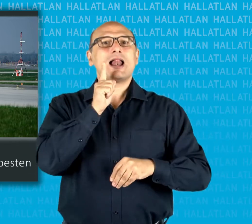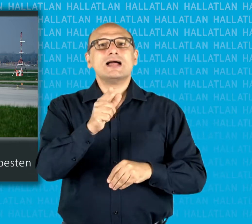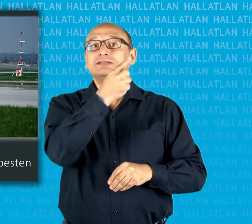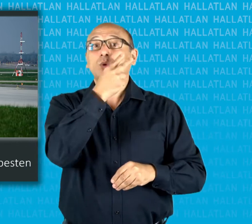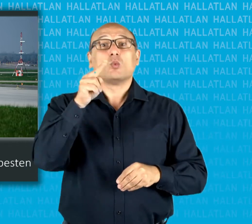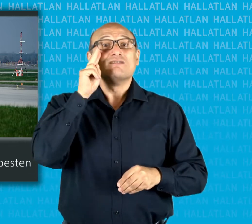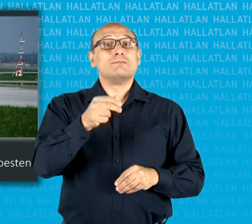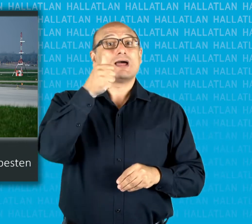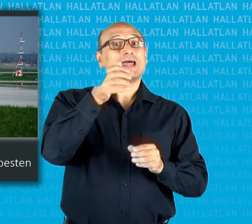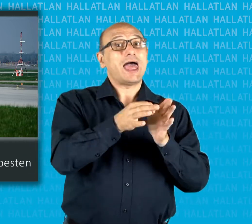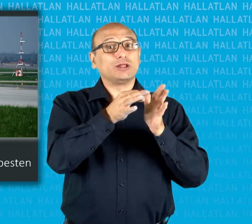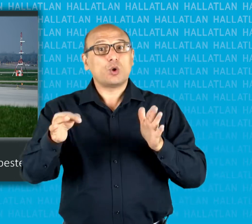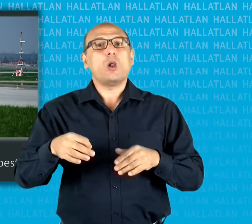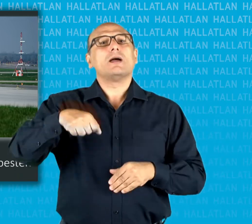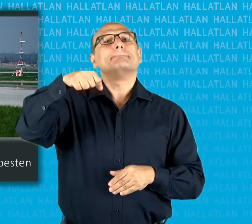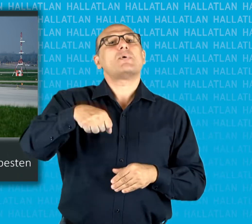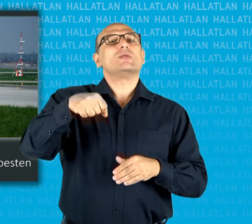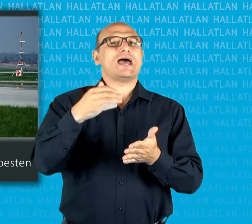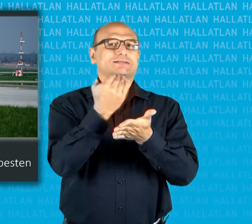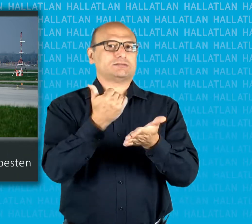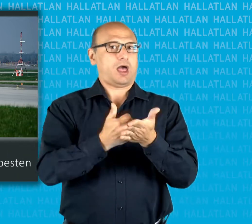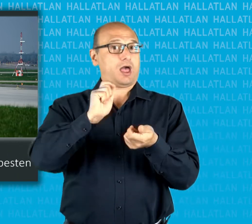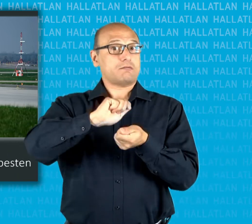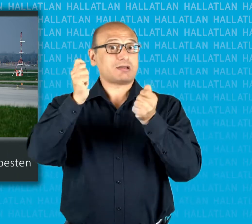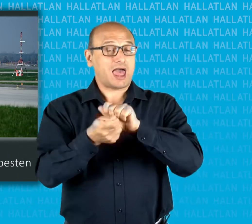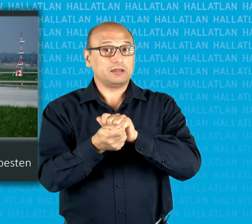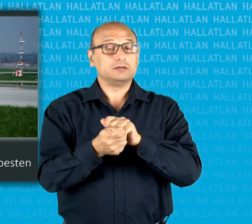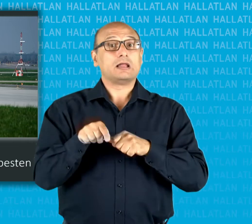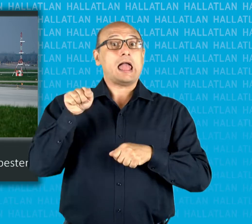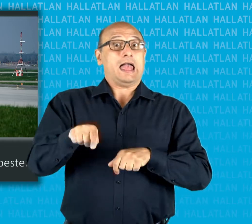hogy november 1-től hogyan változik majd a poggyász szabályzata,